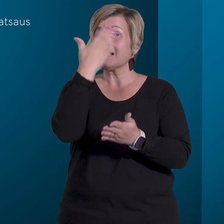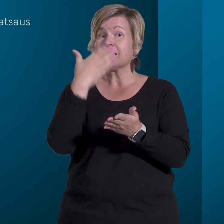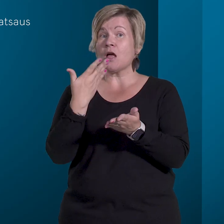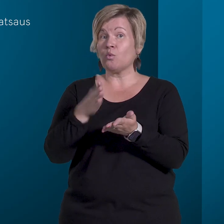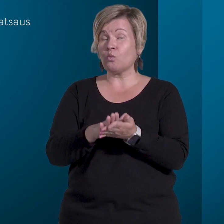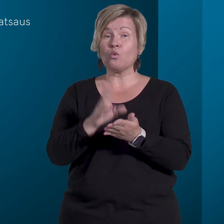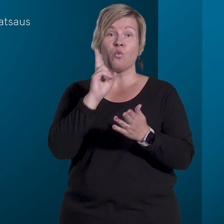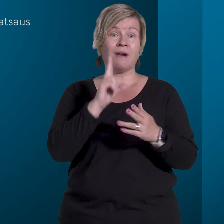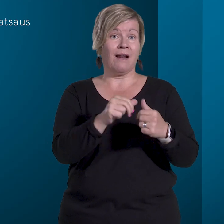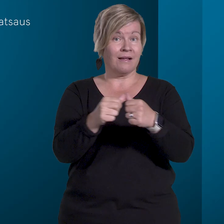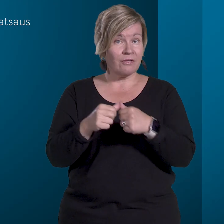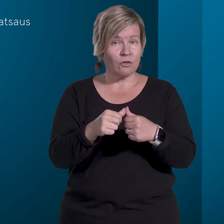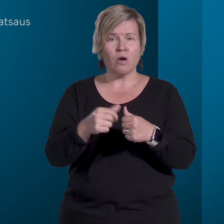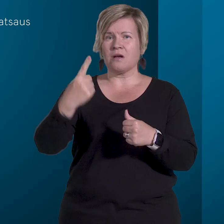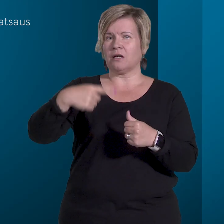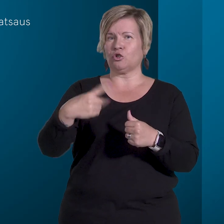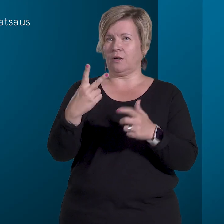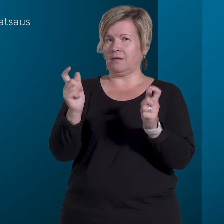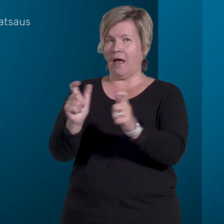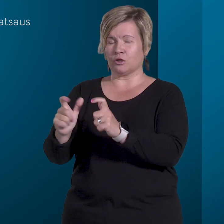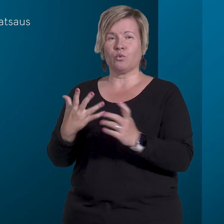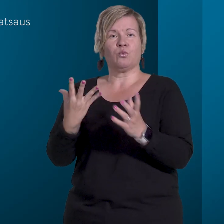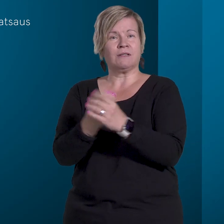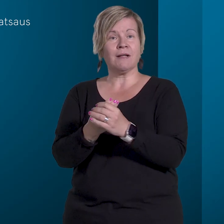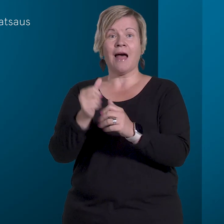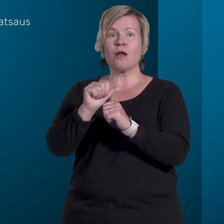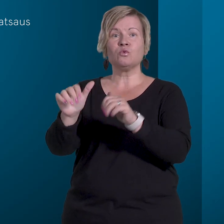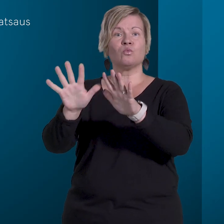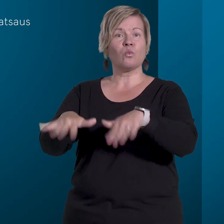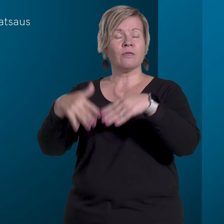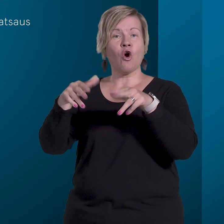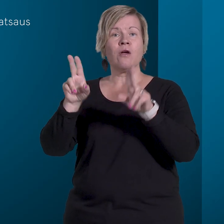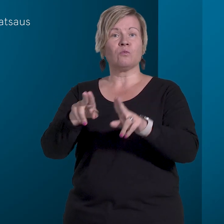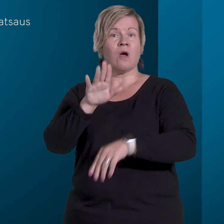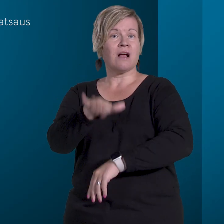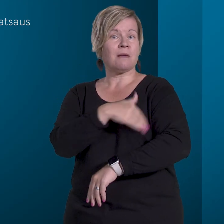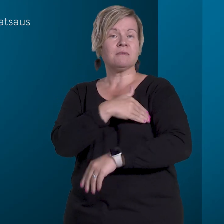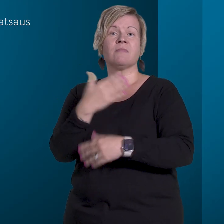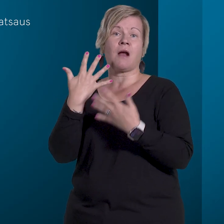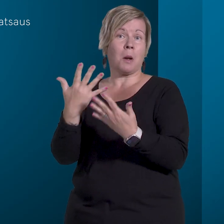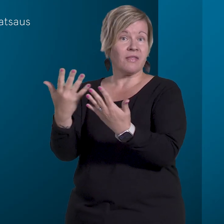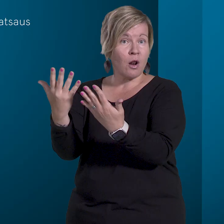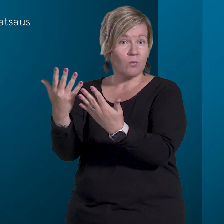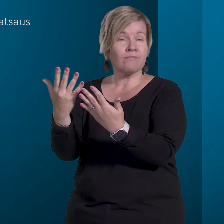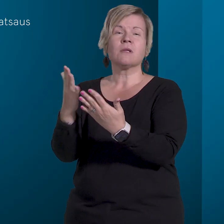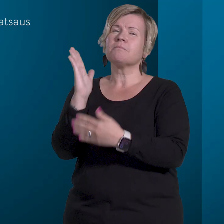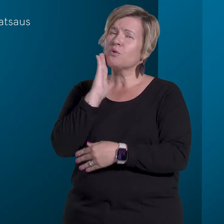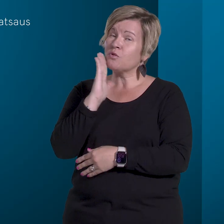Kuurojen Liitto teki kesäkuussa 12 muun järjestön kanssa - eduskunnan oikeusasiamiehelle viittoma- kielen tulkkauksen linjauksesta kantelun, -